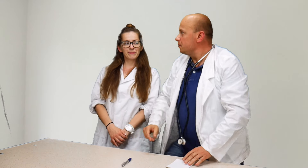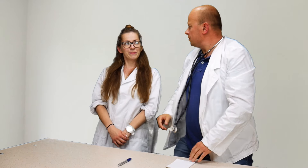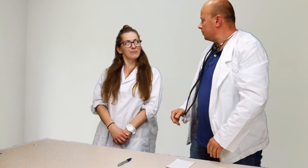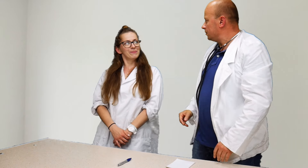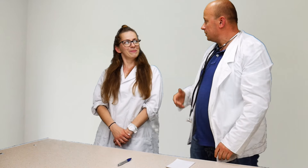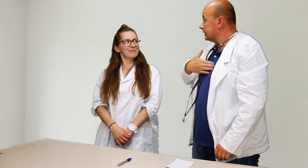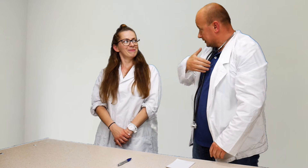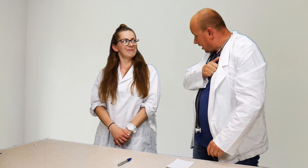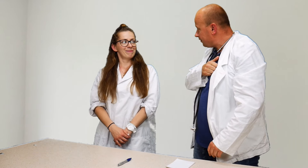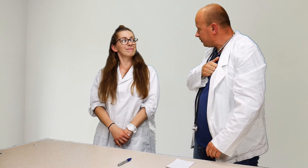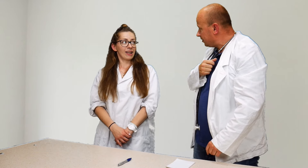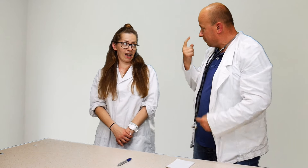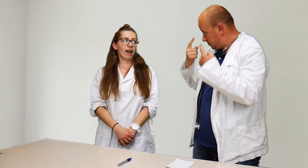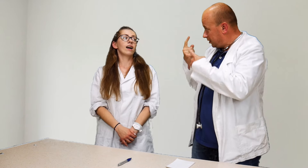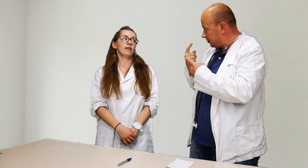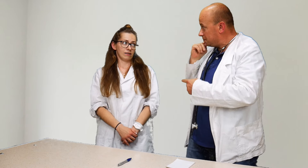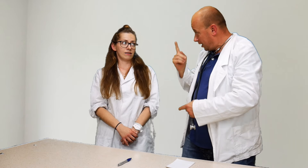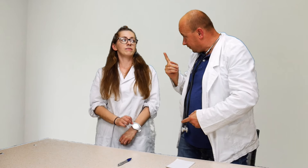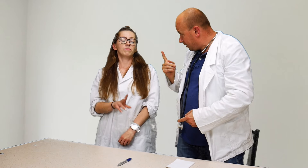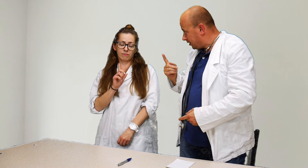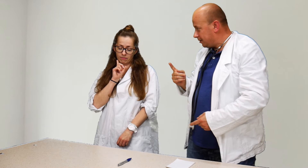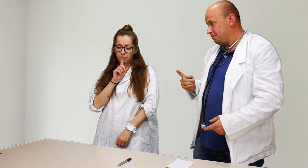Naprawdę myślisz, że to zawał? - Tak, tak!